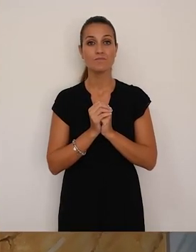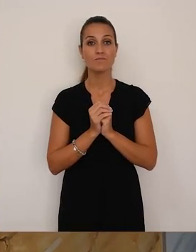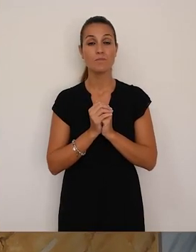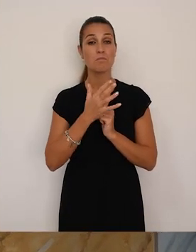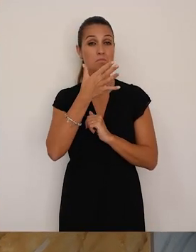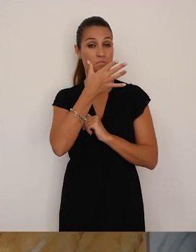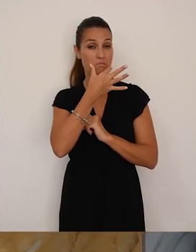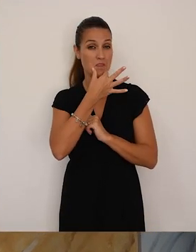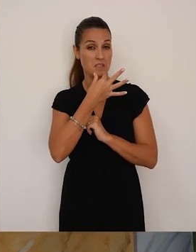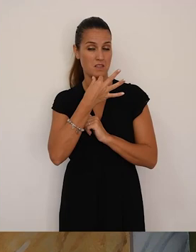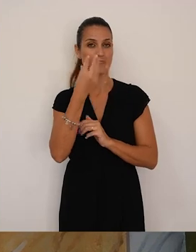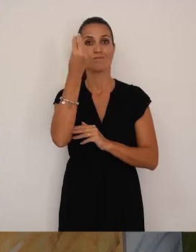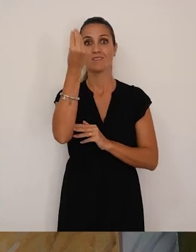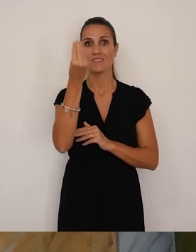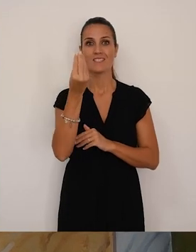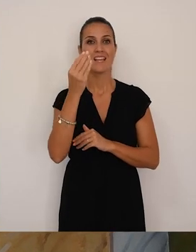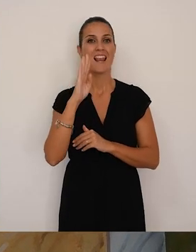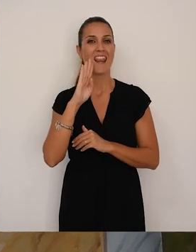È degna di nota la statua lignea raffigurante